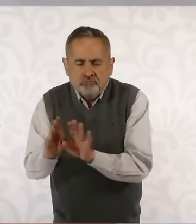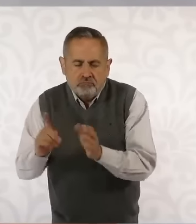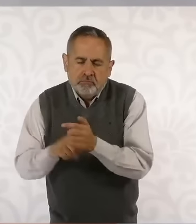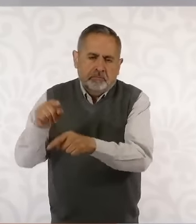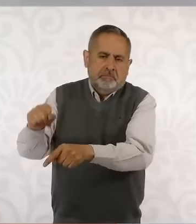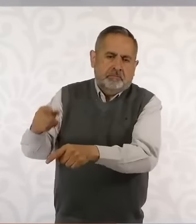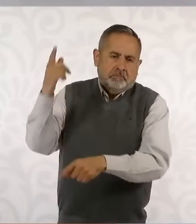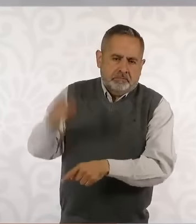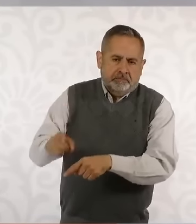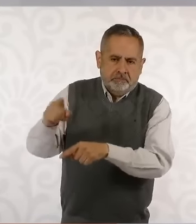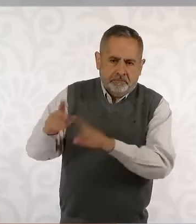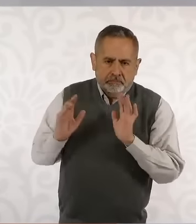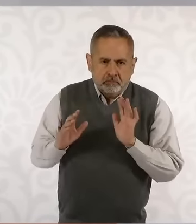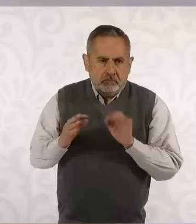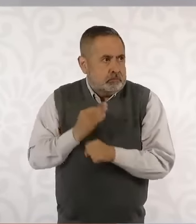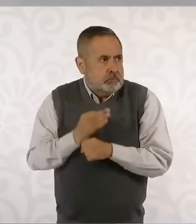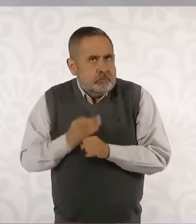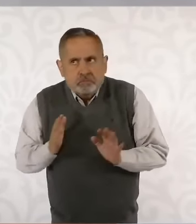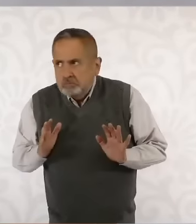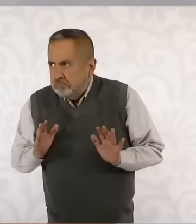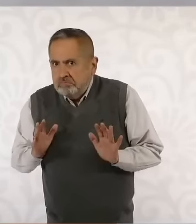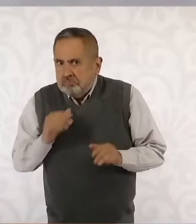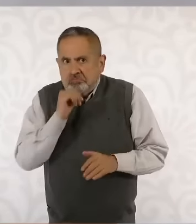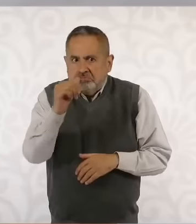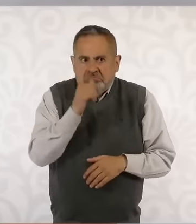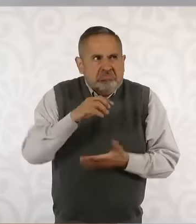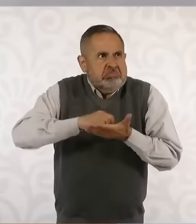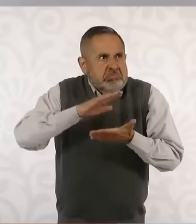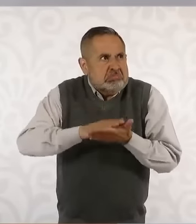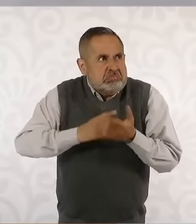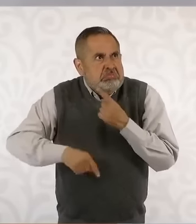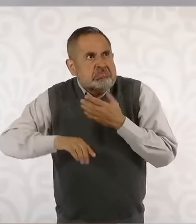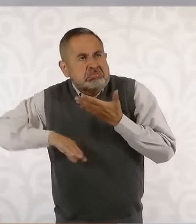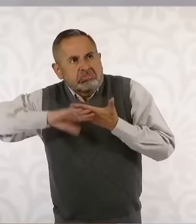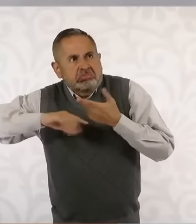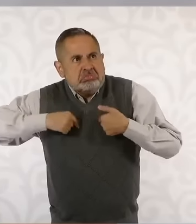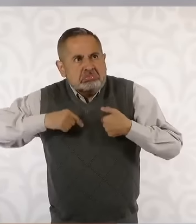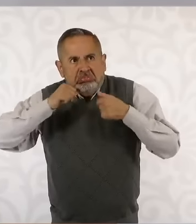donde pudiera haber una alerta. Hasta ahora no hay ninguna alerta en contra mía, nada.